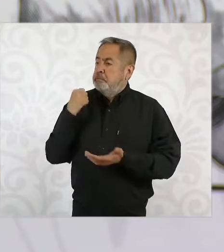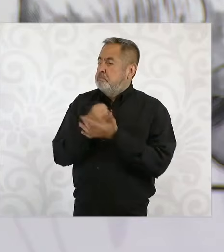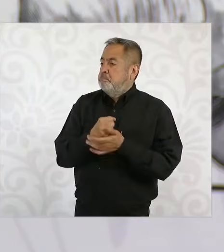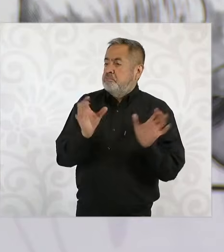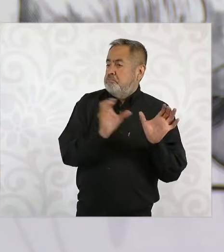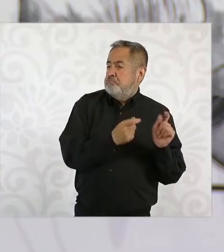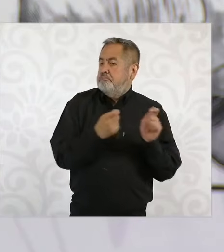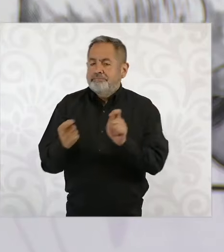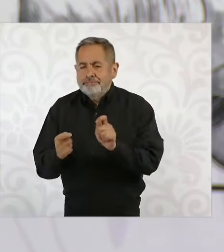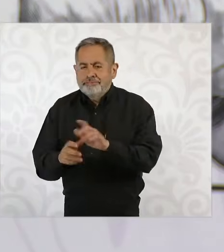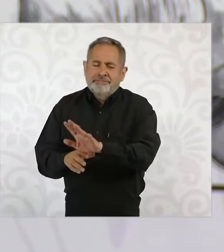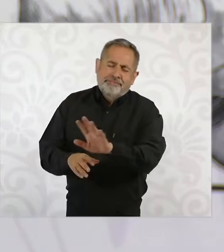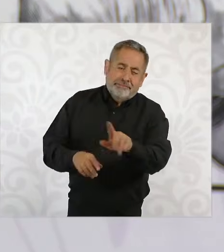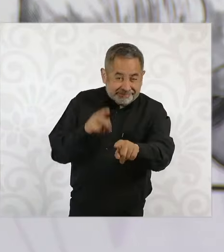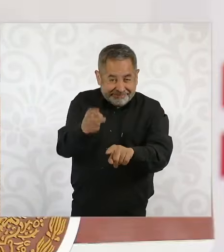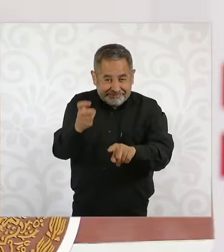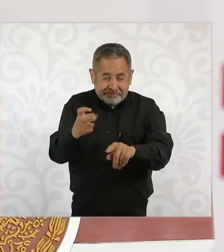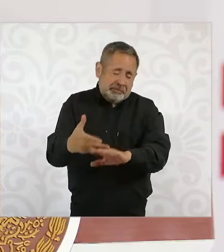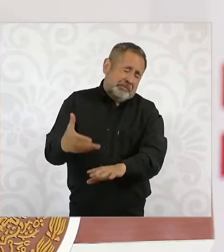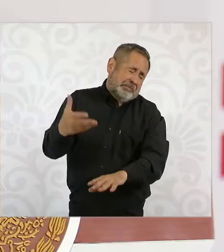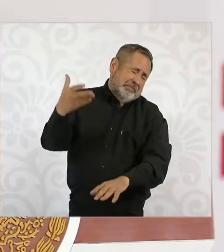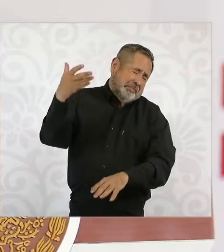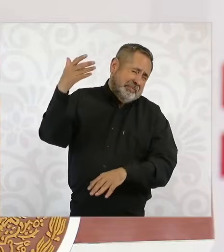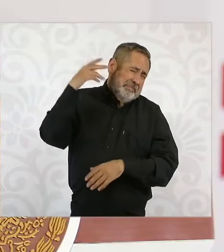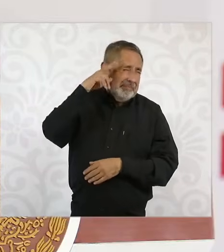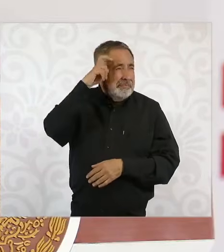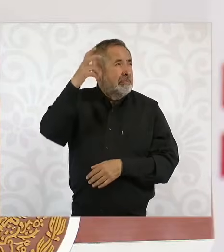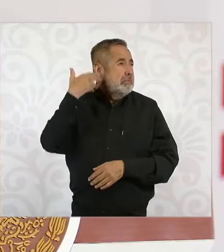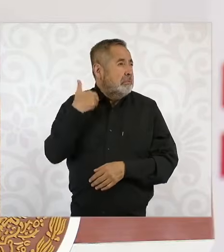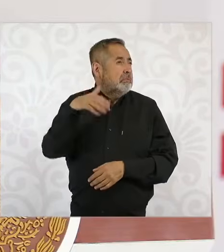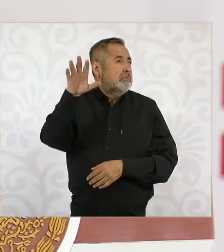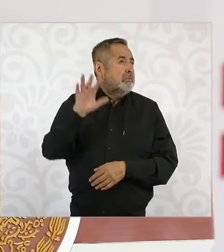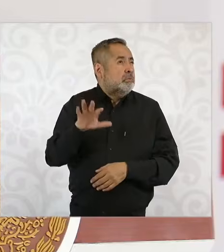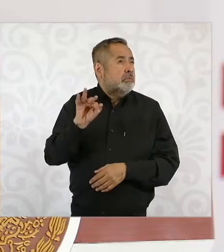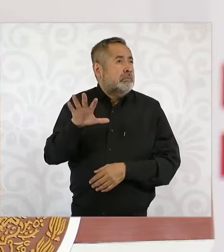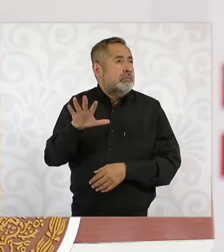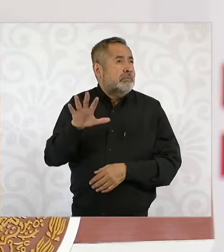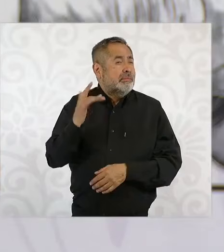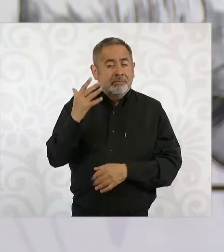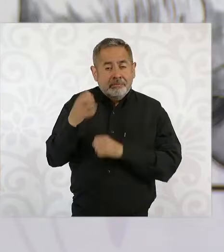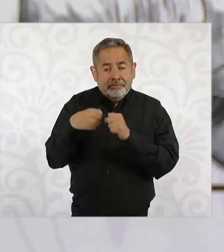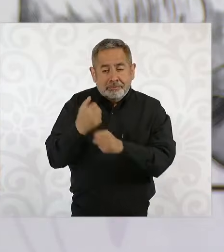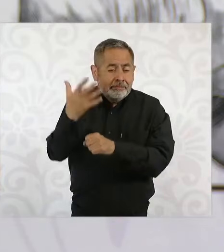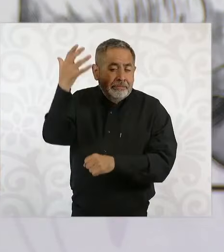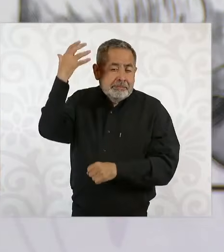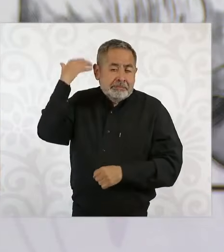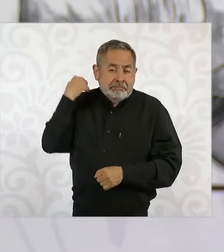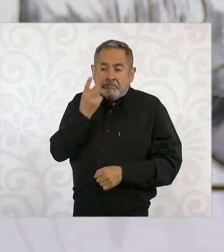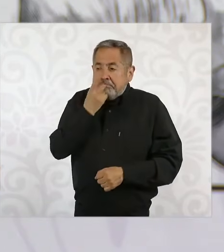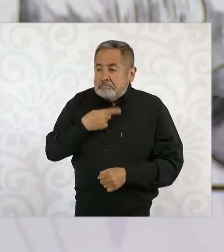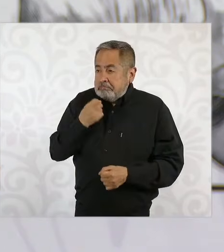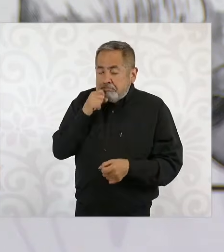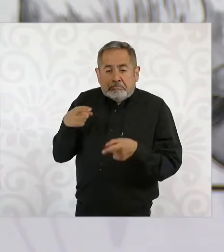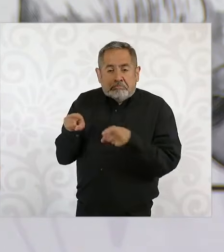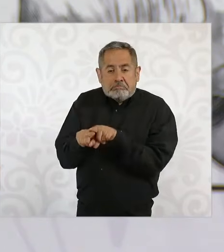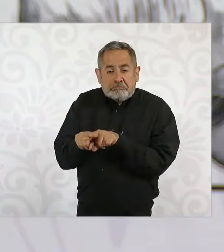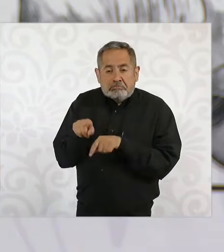es un viejo sueño que yo conocí hace como 45 años o 50 años, ¿no? Este, pero eso es